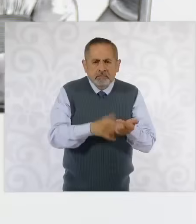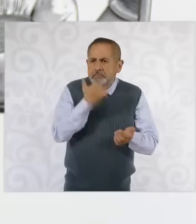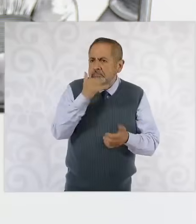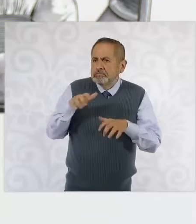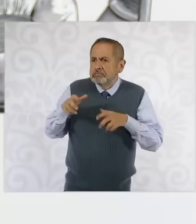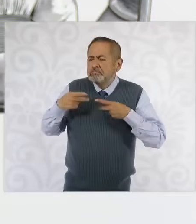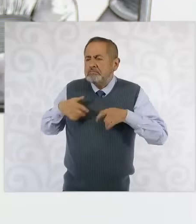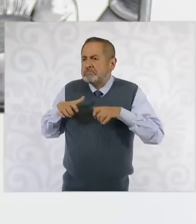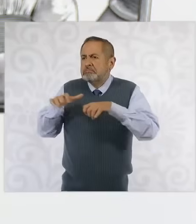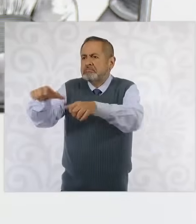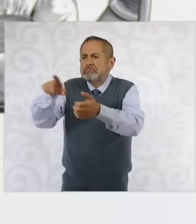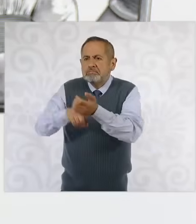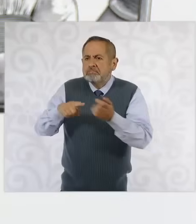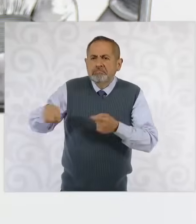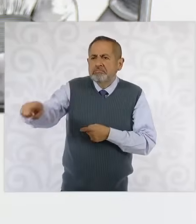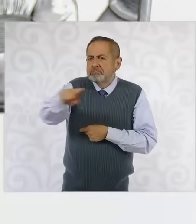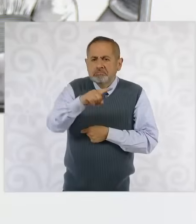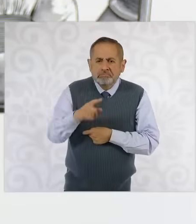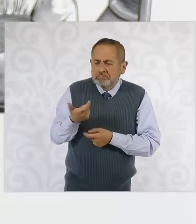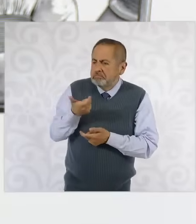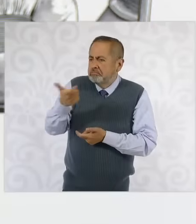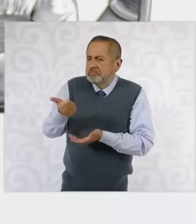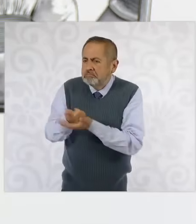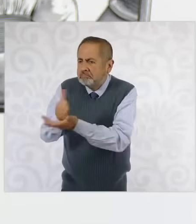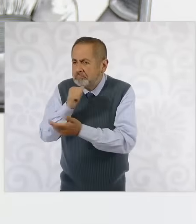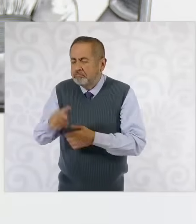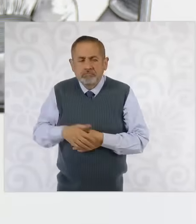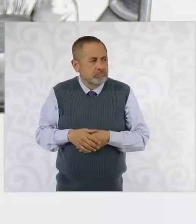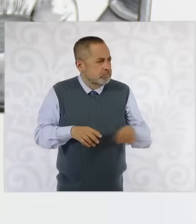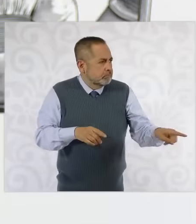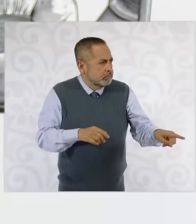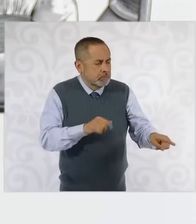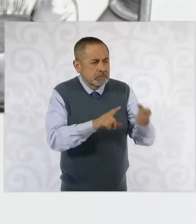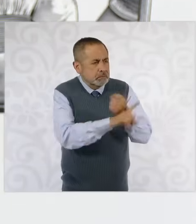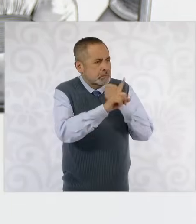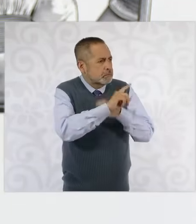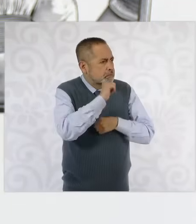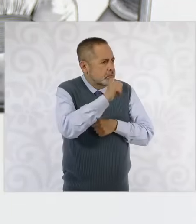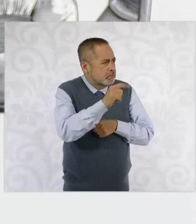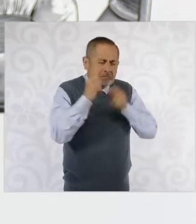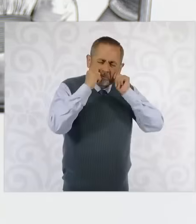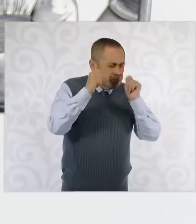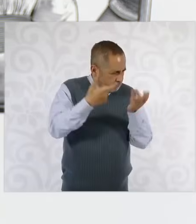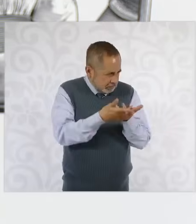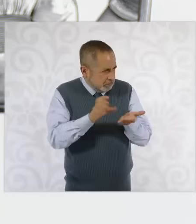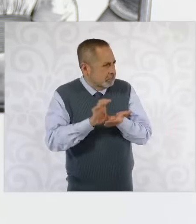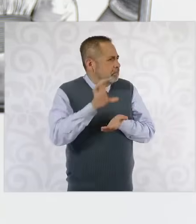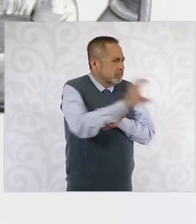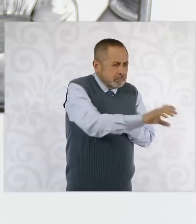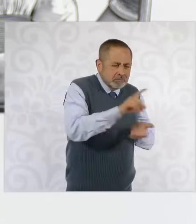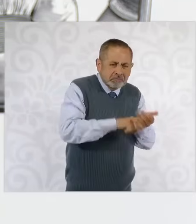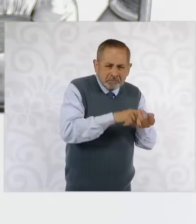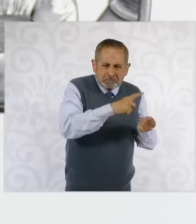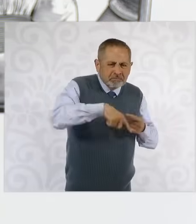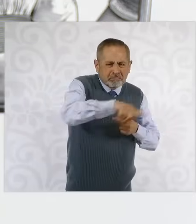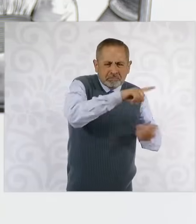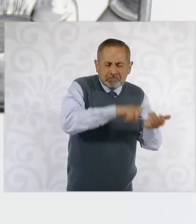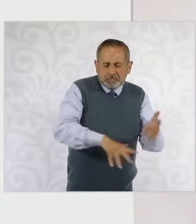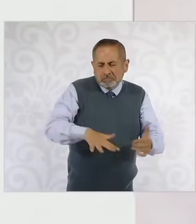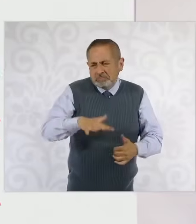siquiera merecían ser rescatado Sencillamente con una corrupción enorme que lo describe muy bien el